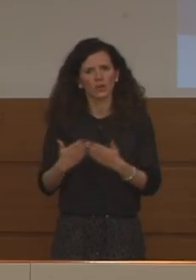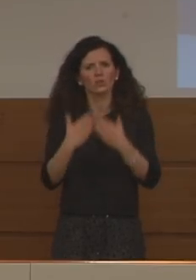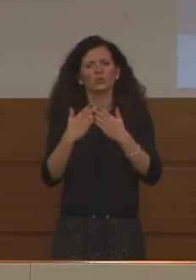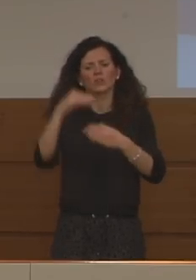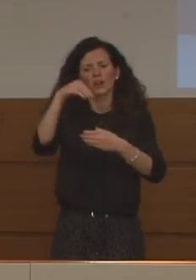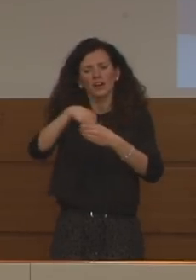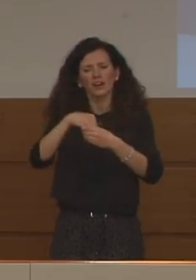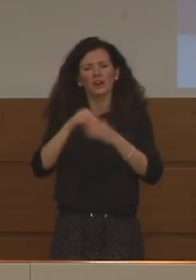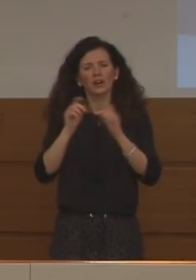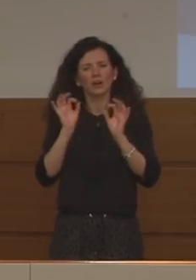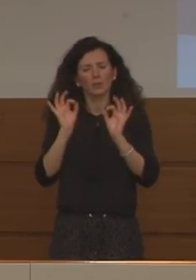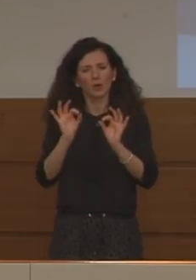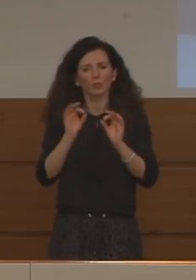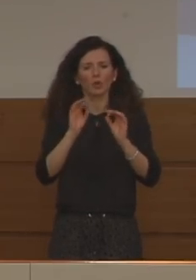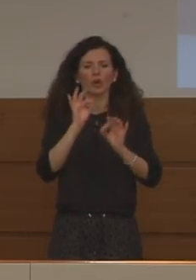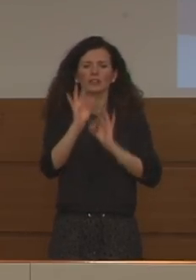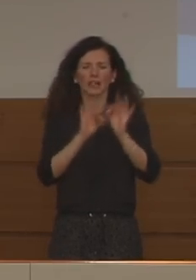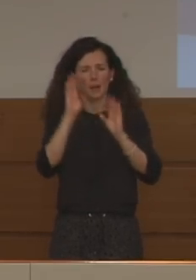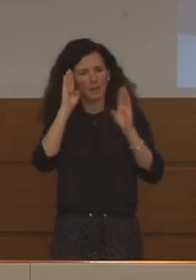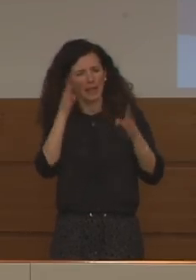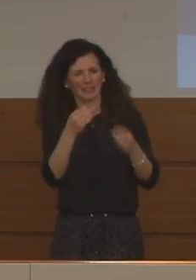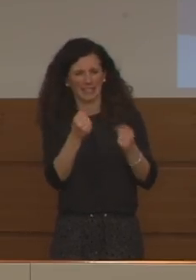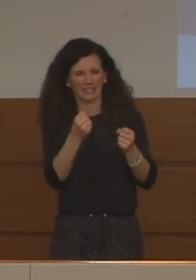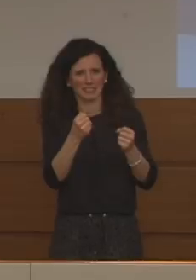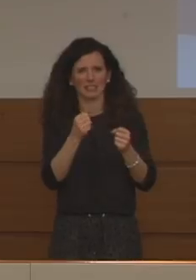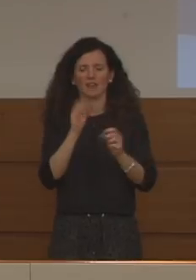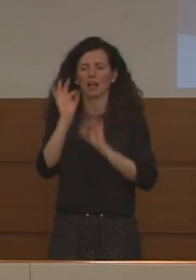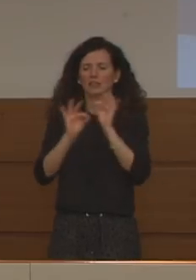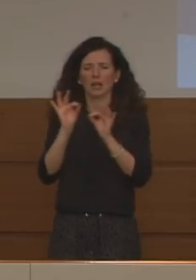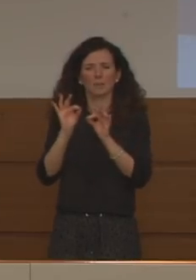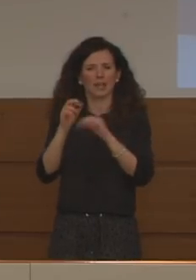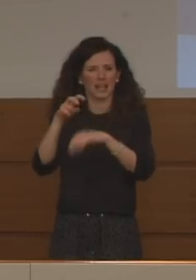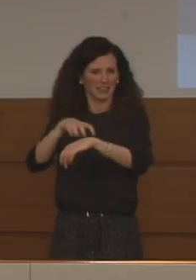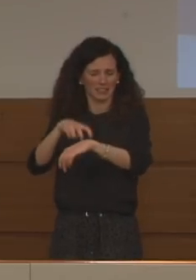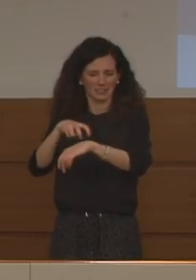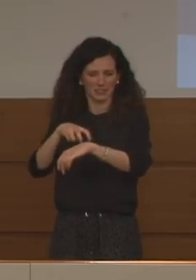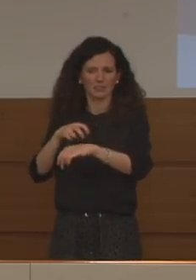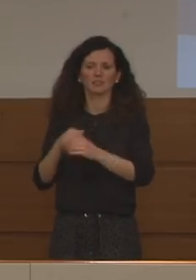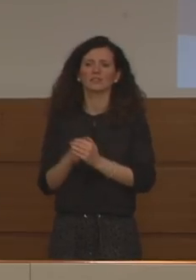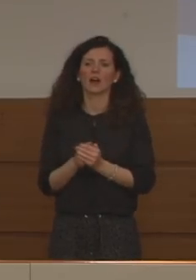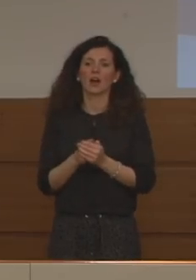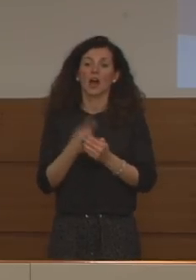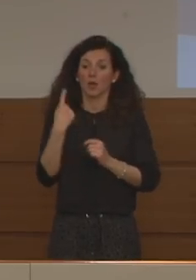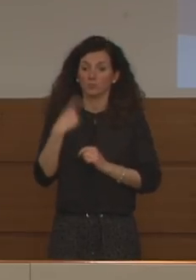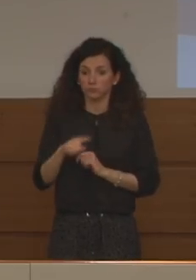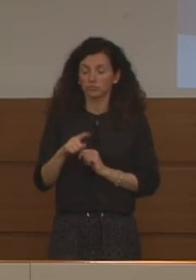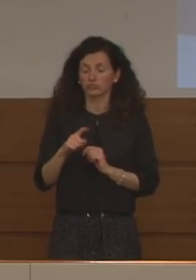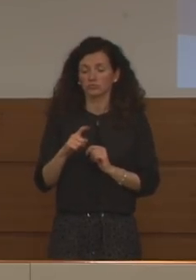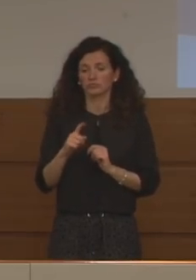sub-intensive e ogni giorno questo risultato si incrementa con il